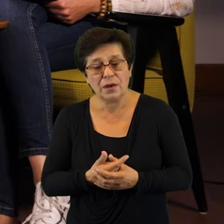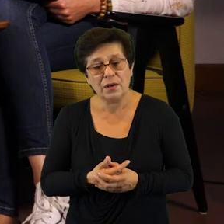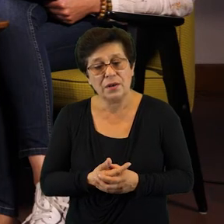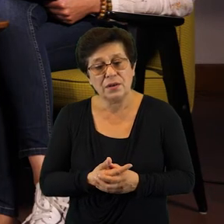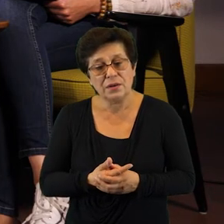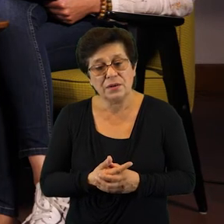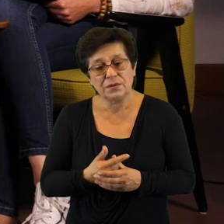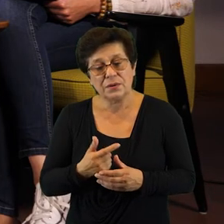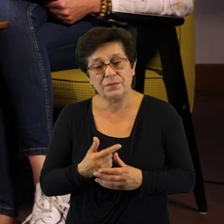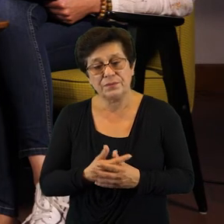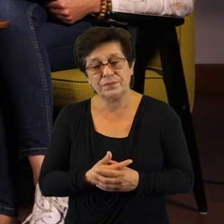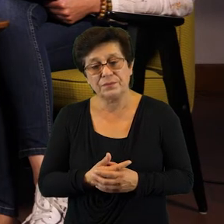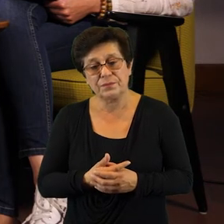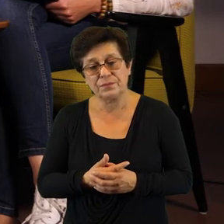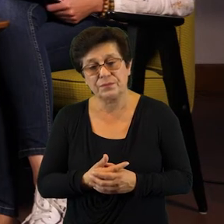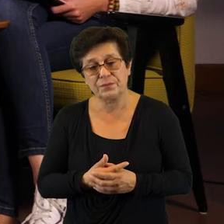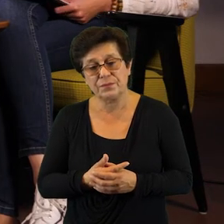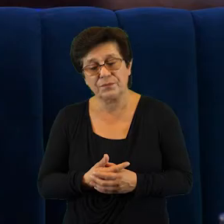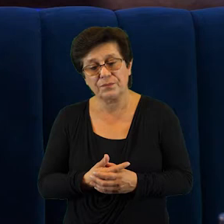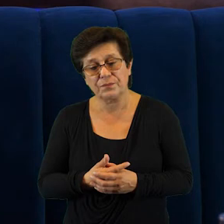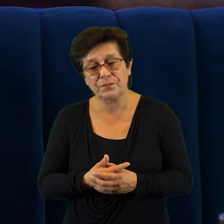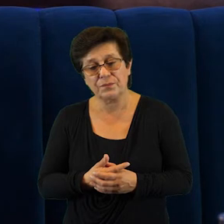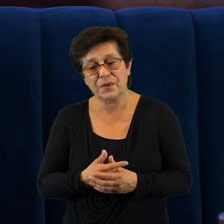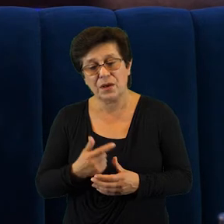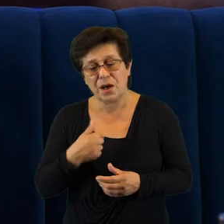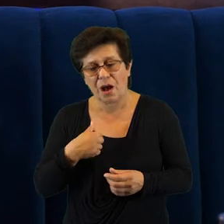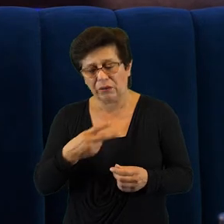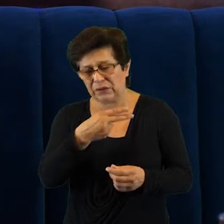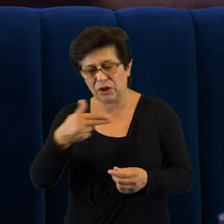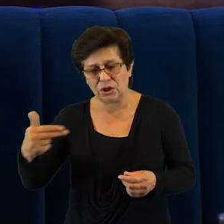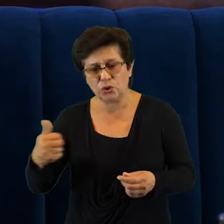oczywiście mityzowany, Słonimskiego w Londynie, zatytułowany "Popiół i wiatr",